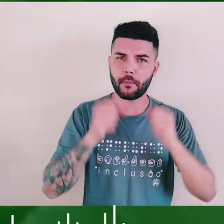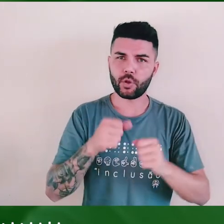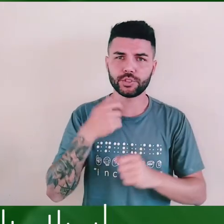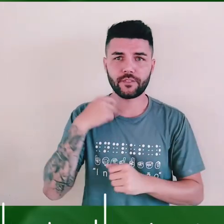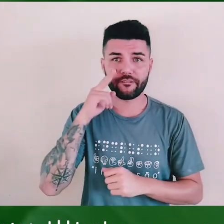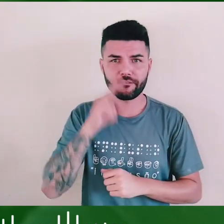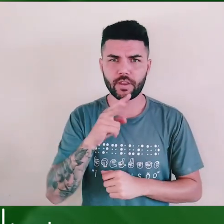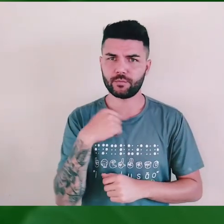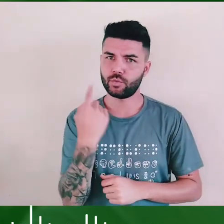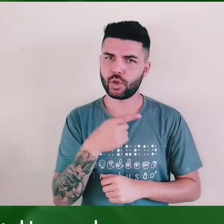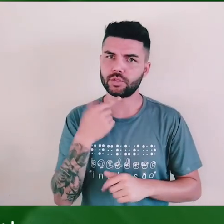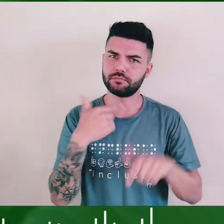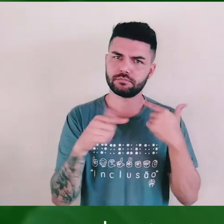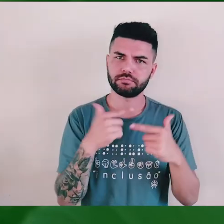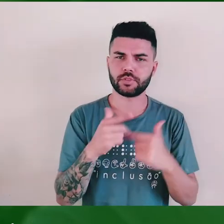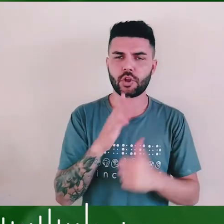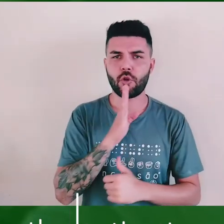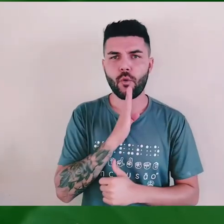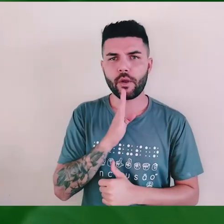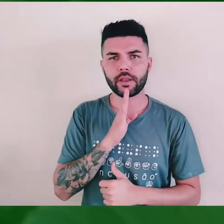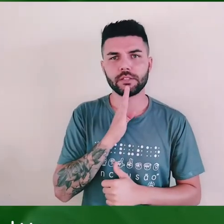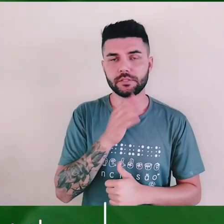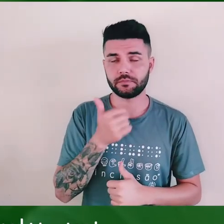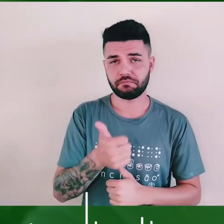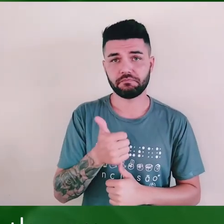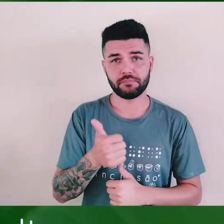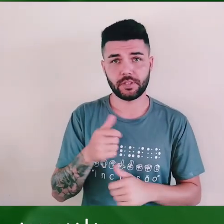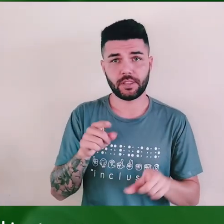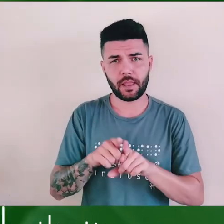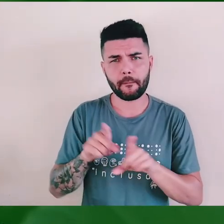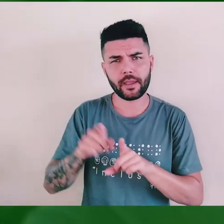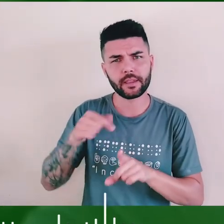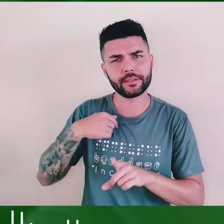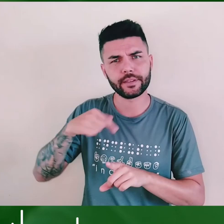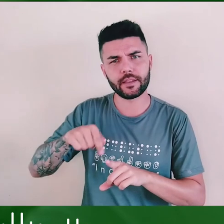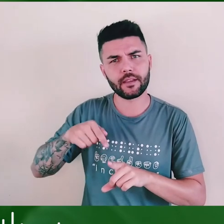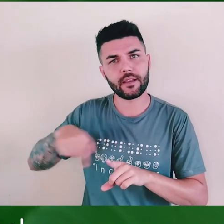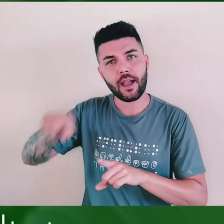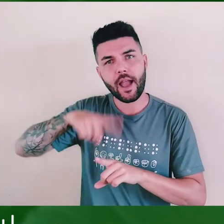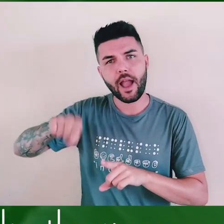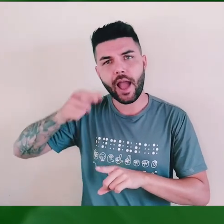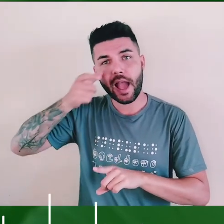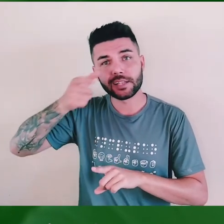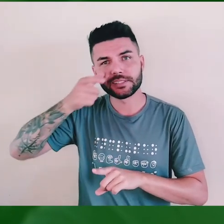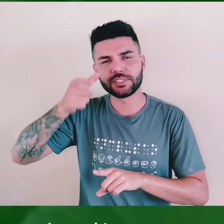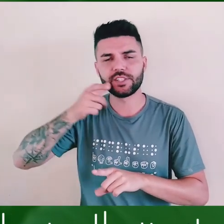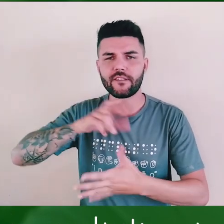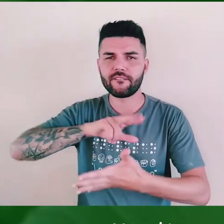mais sobre a nossa produtora de impacto social e poder assistir essas entrevistas de forma